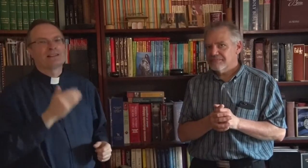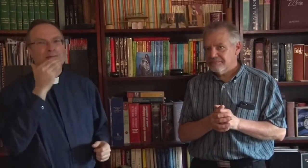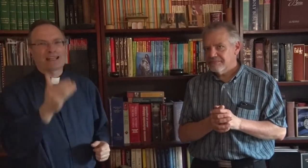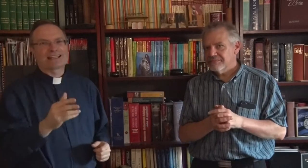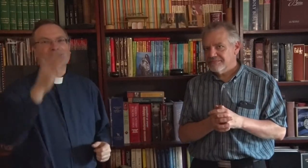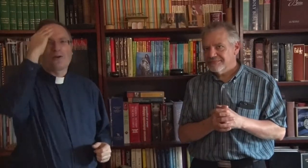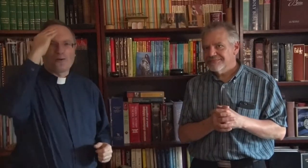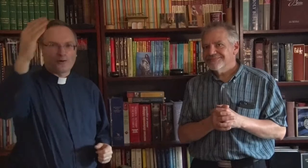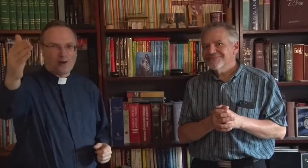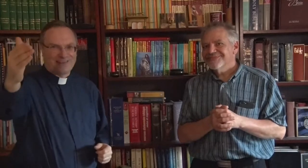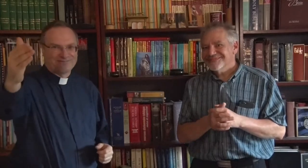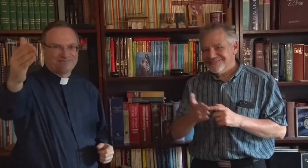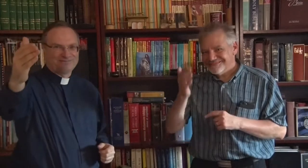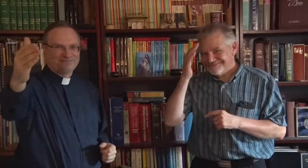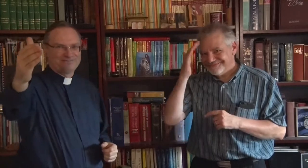Merci au revoir!